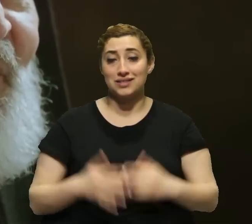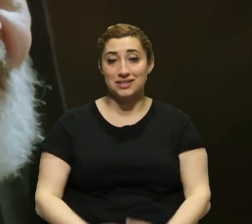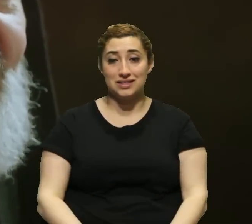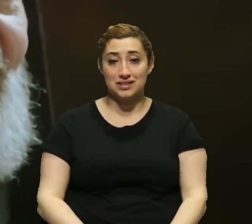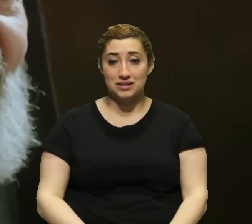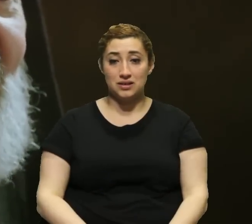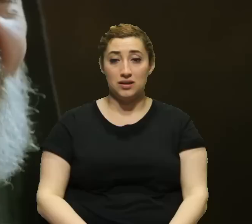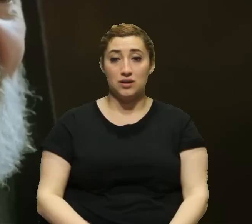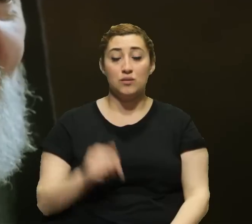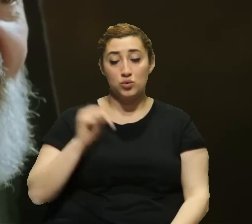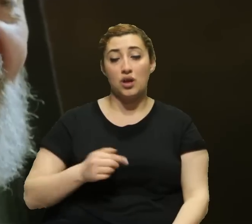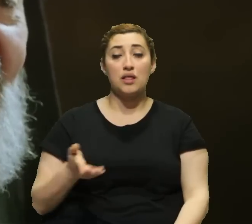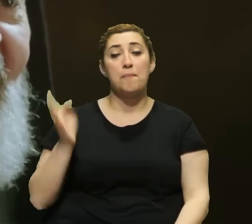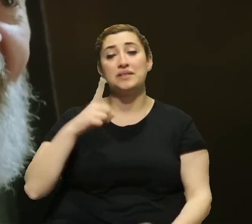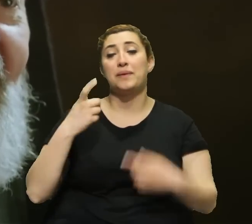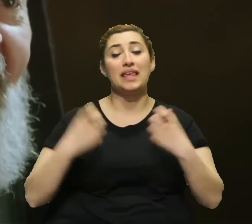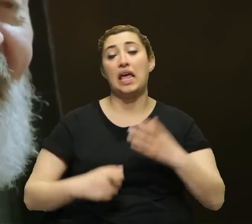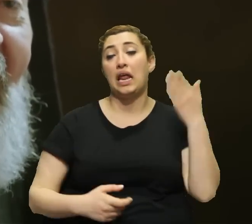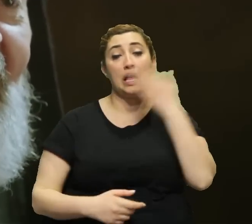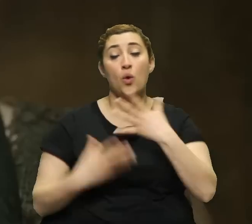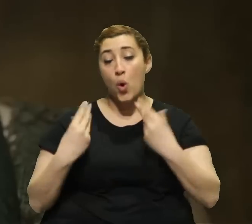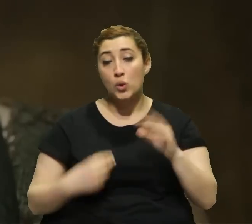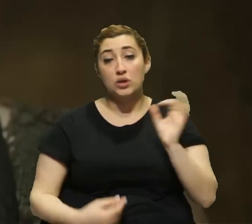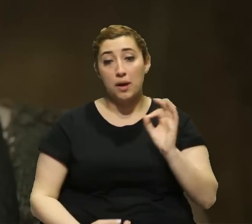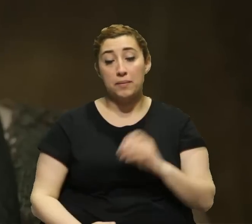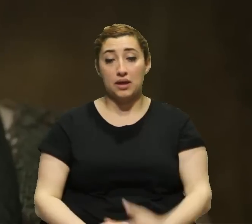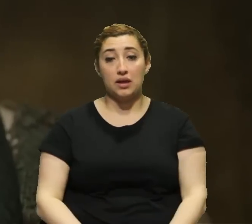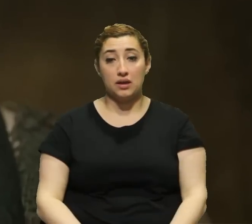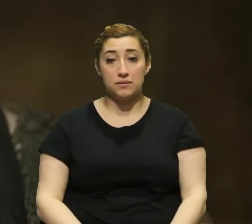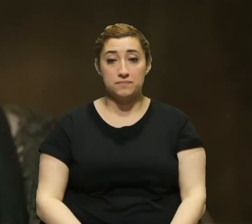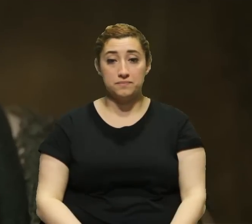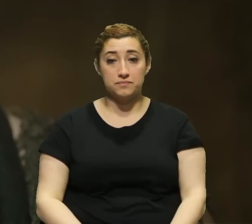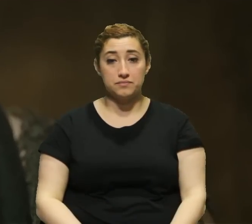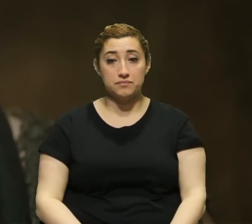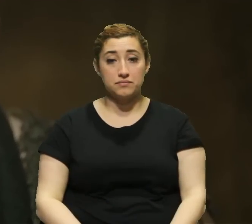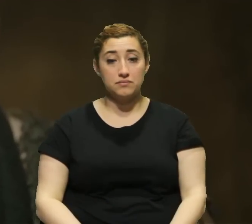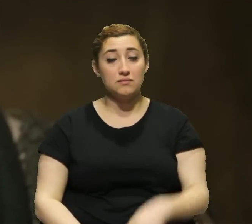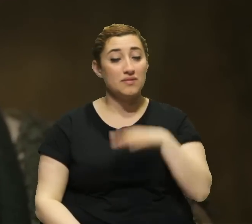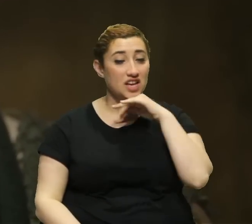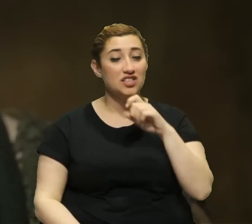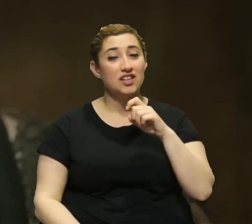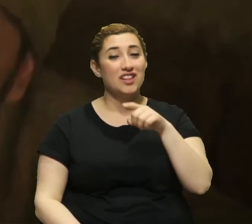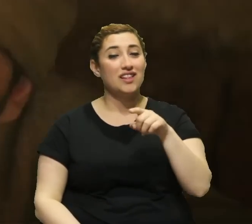Buradan da başkaca bir yere varır elbet. İhtiyar Bey emmimiz bizden de fırtına çıktı ha.